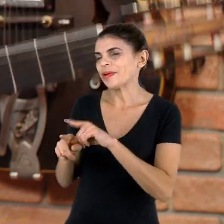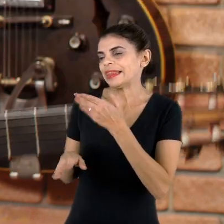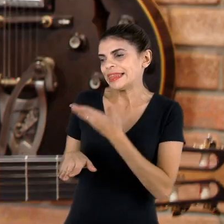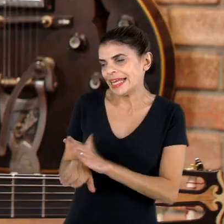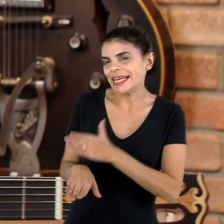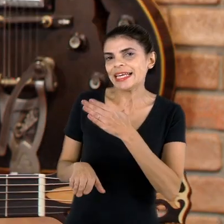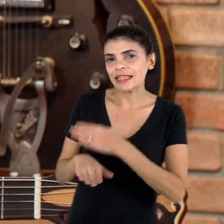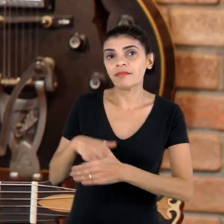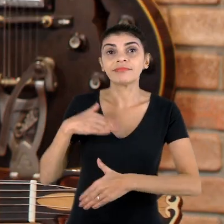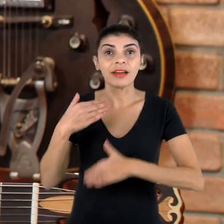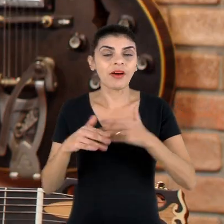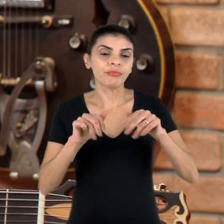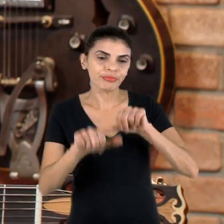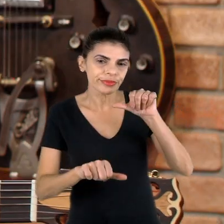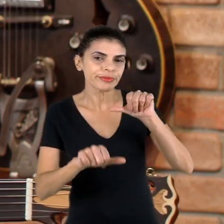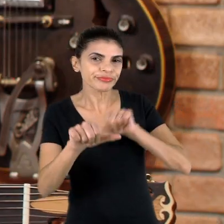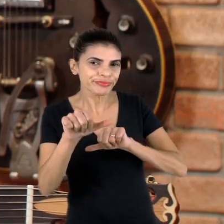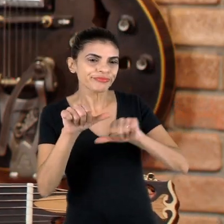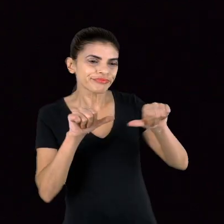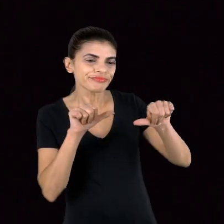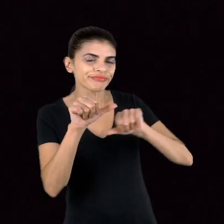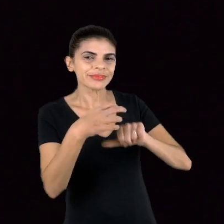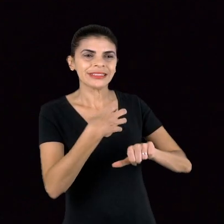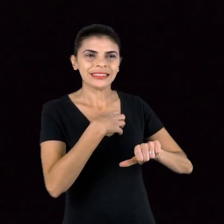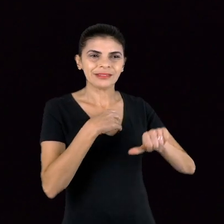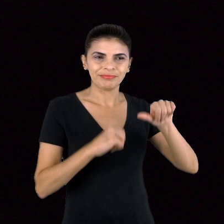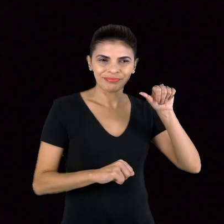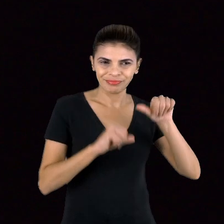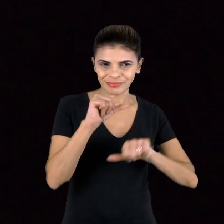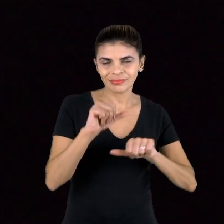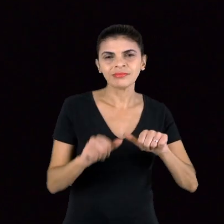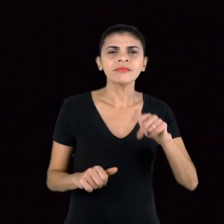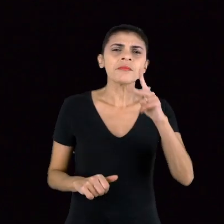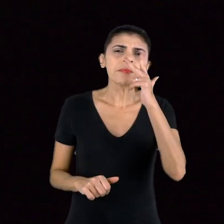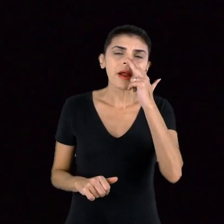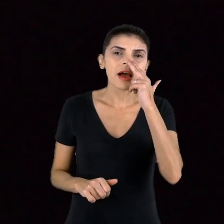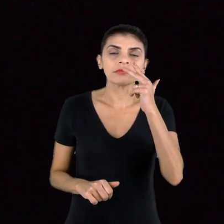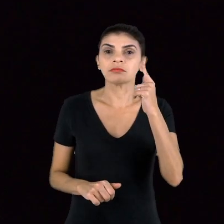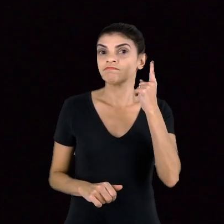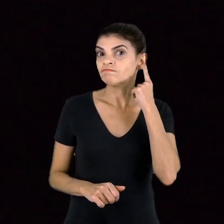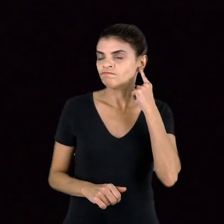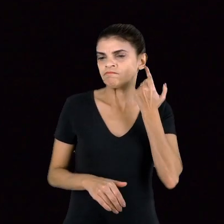Vai mudando a sensação. É! E eu acho que um ouvido treinado, né?